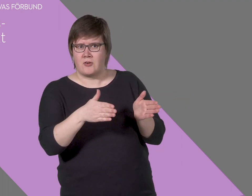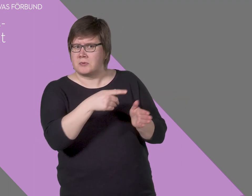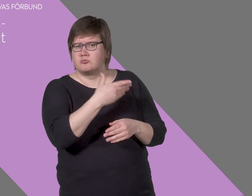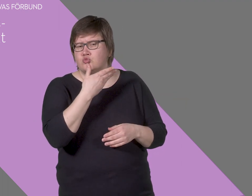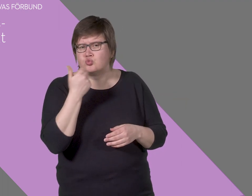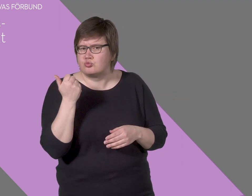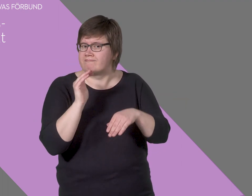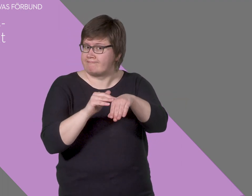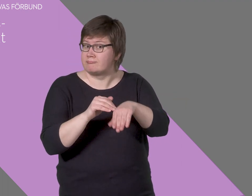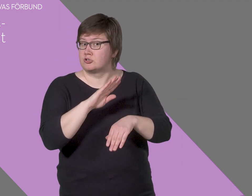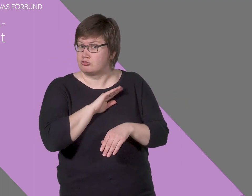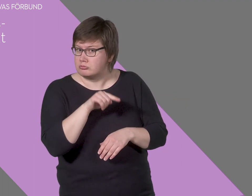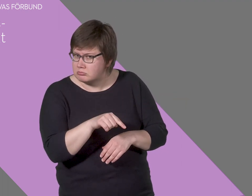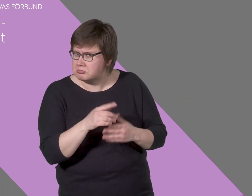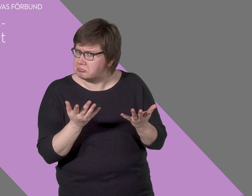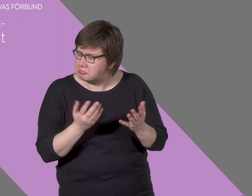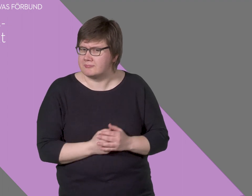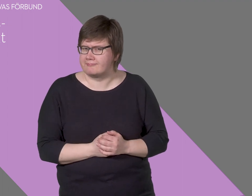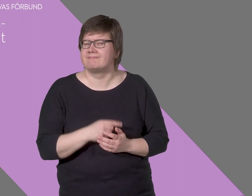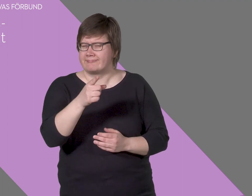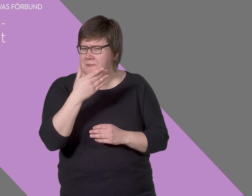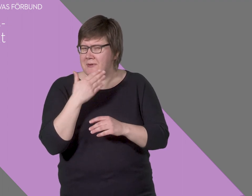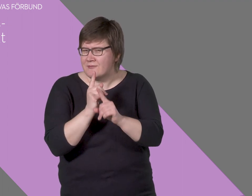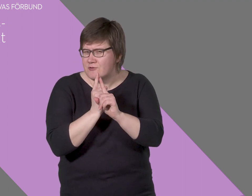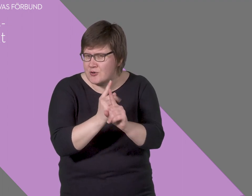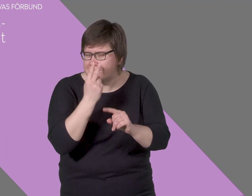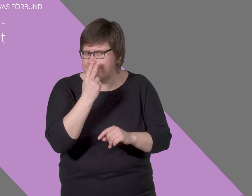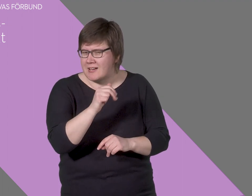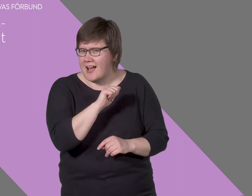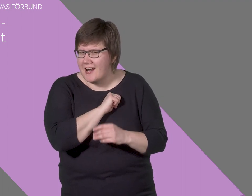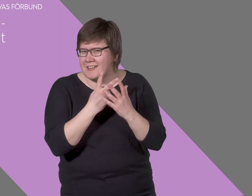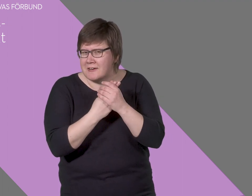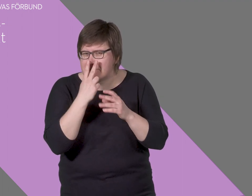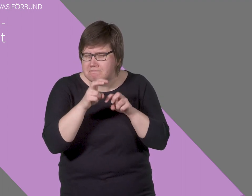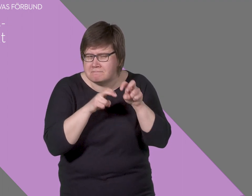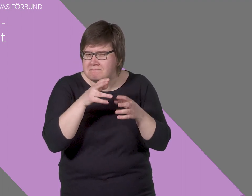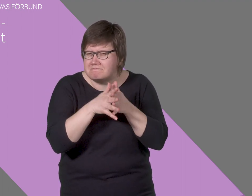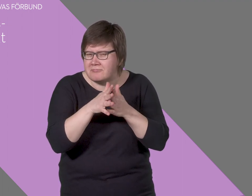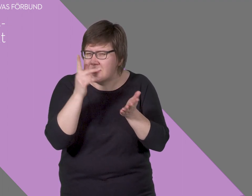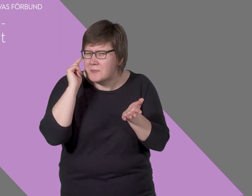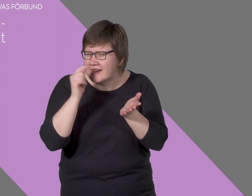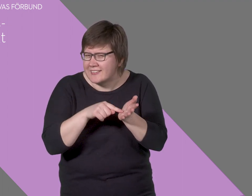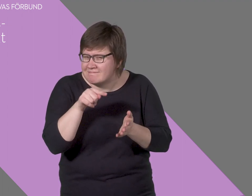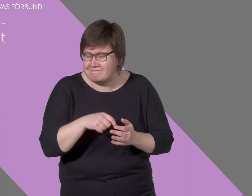inte uttryckligen har meddelat om det? Följ med Anne för att ta reda på det!